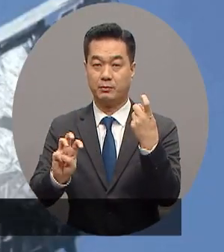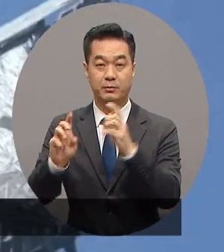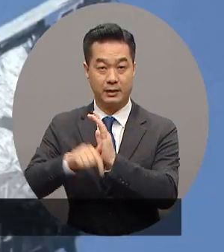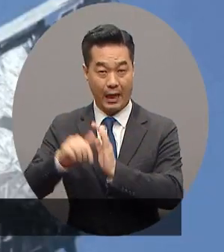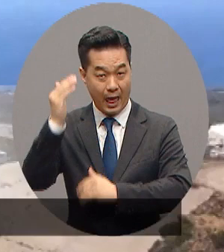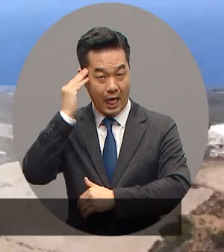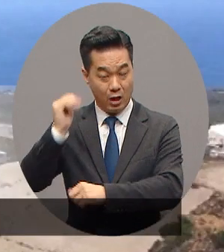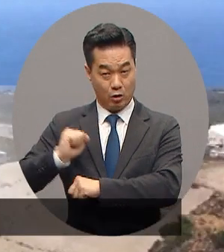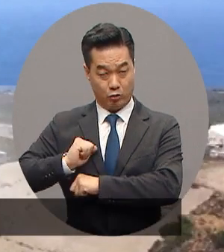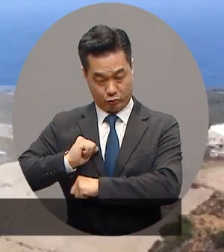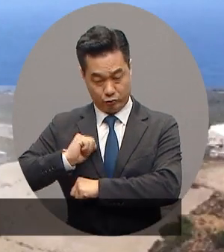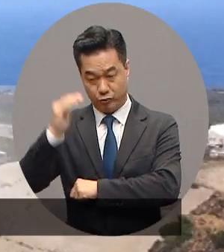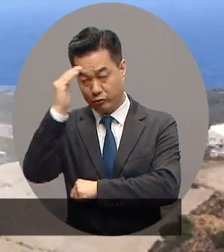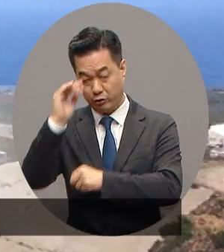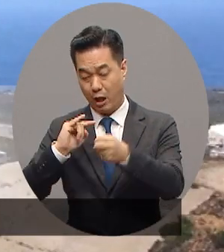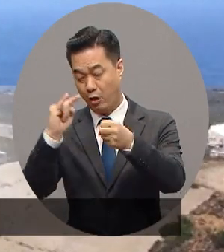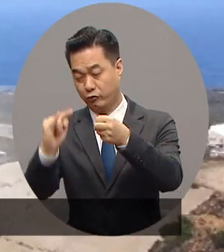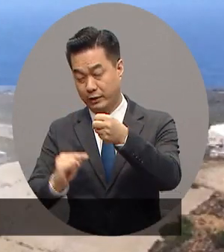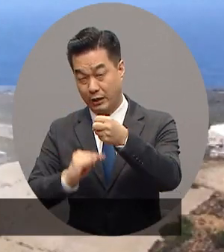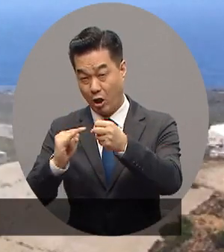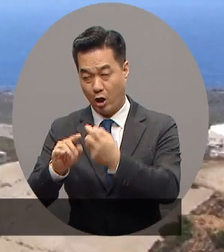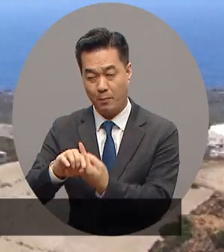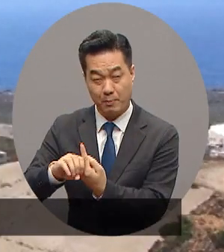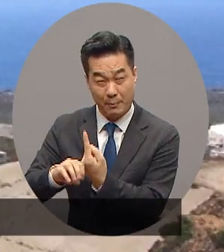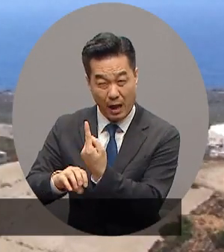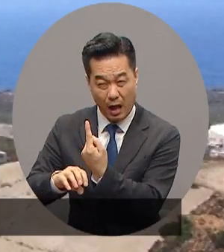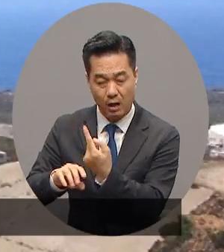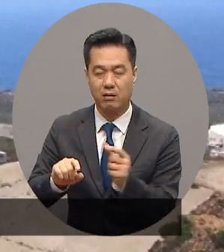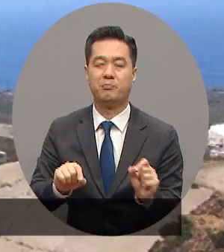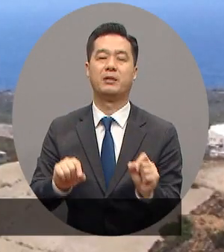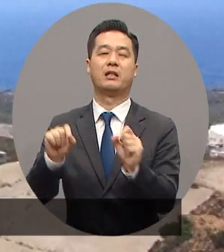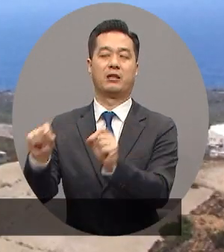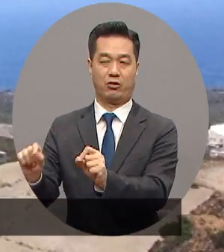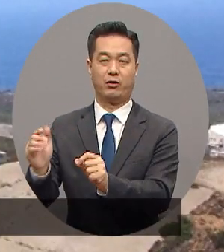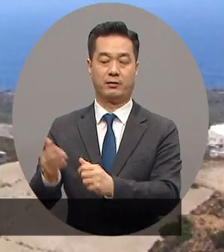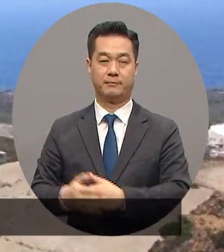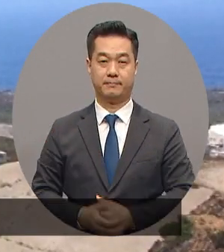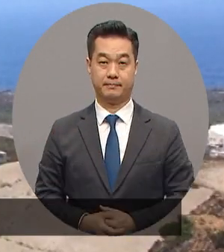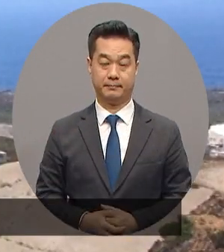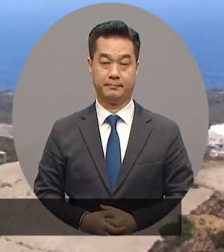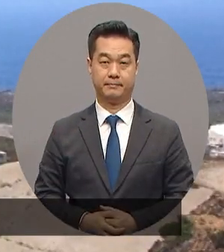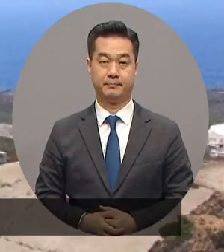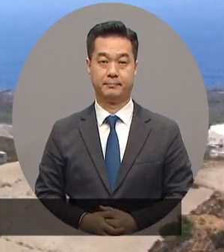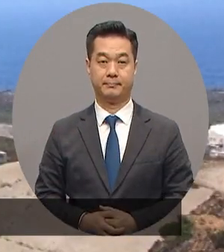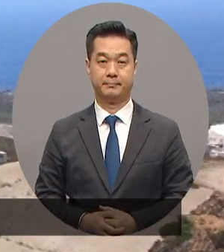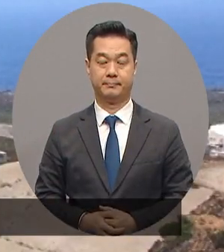한편 오는 30일로 예정된 우리 군의 정찰위성 발사는 기상 사정으로 미뤄졌습니다. MBC 뉴스 홍의표입니다.